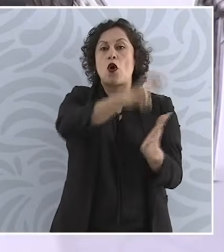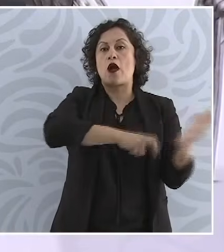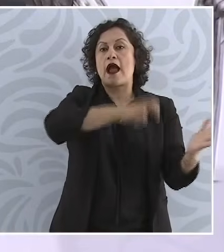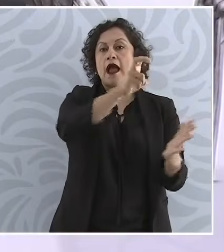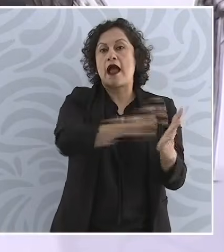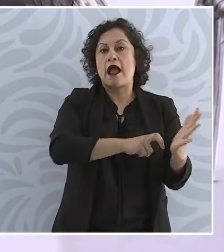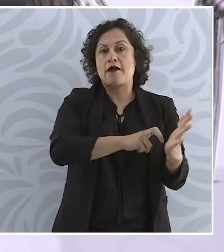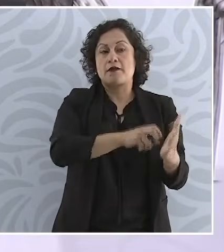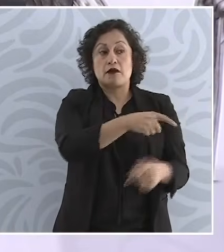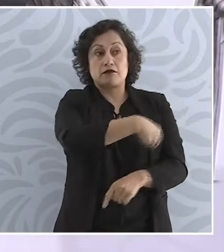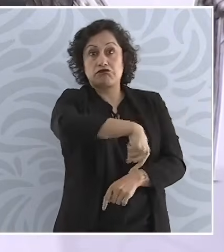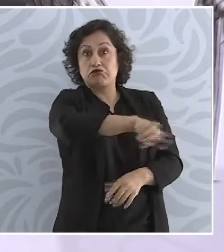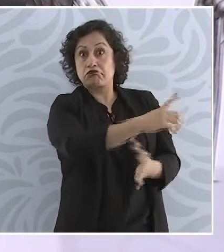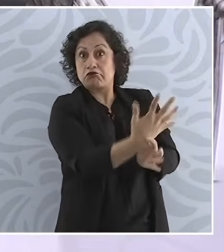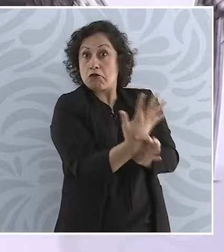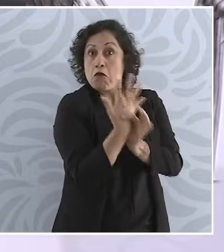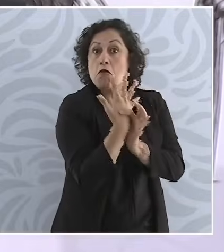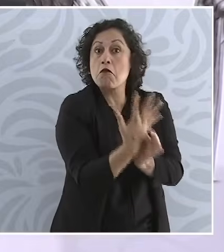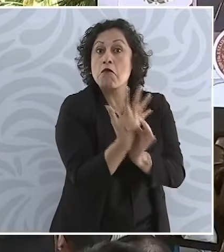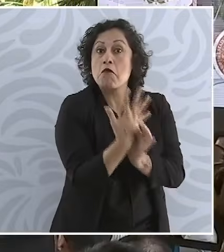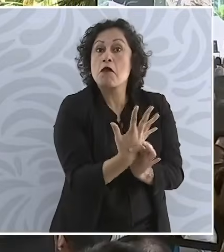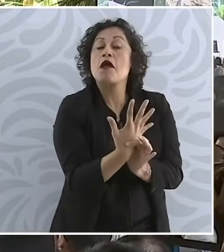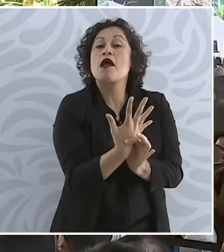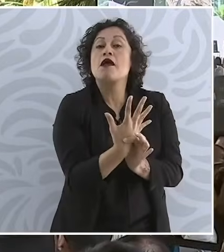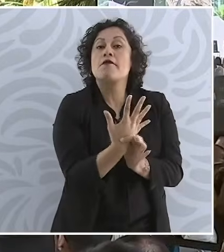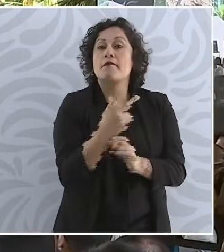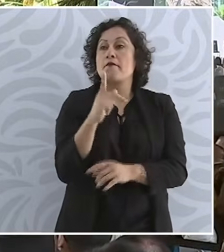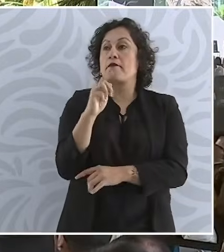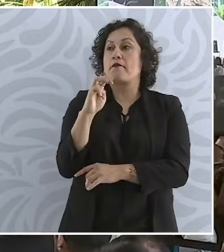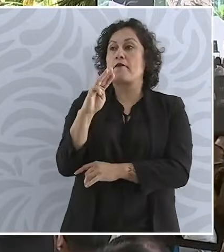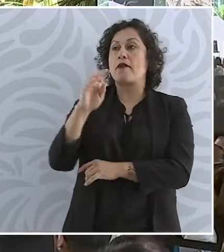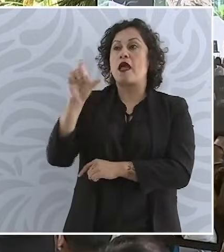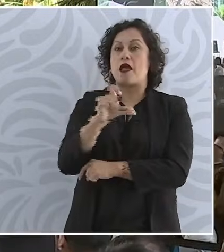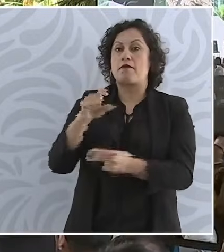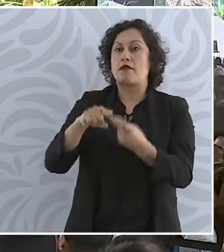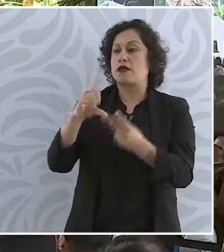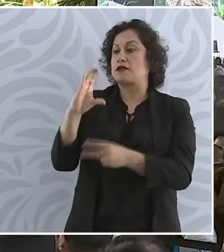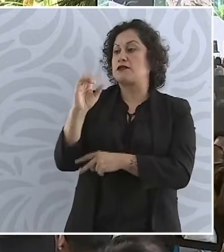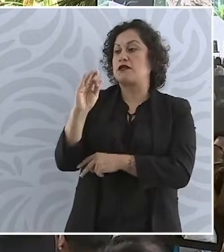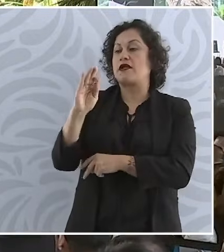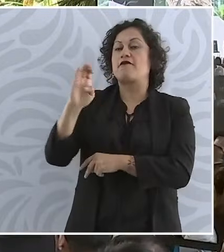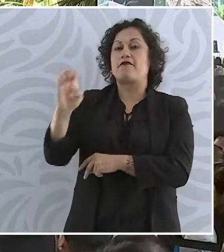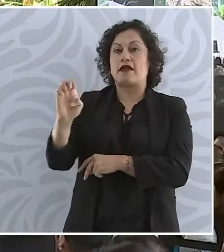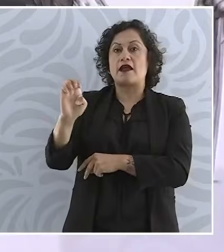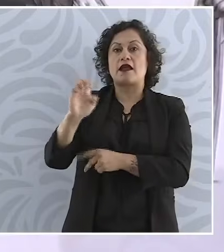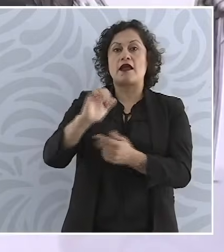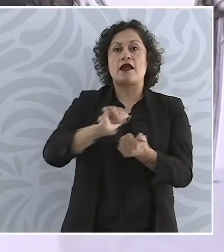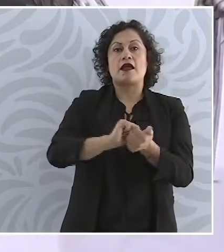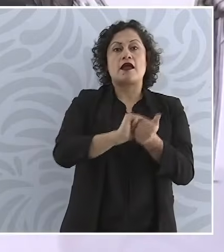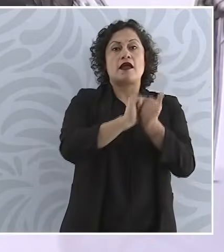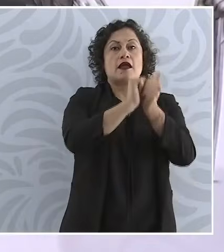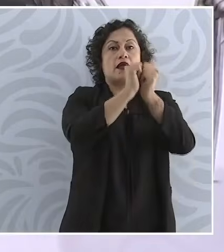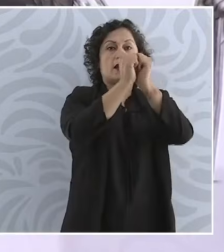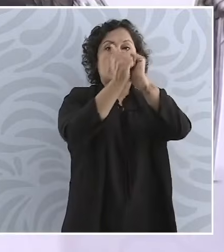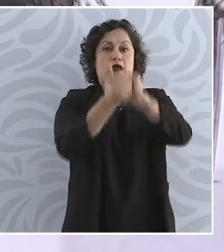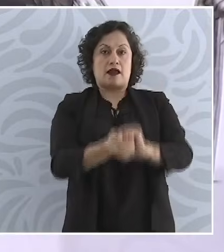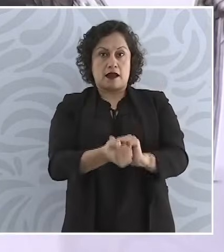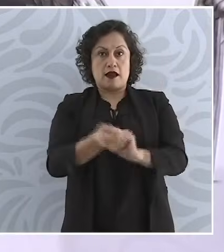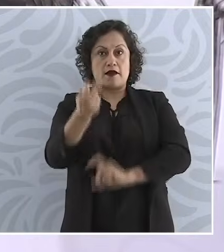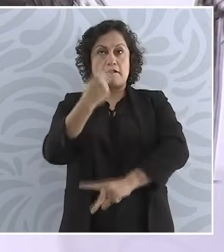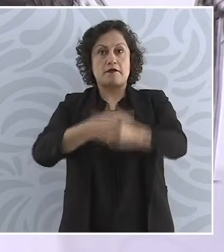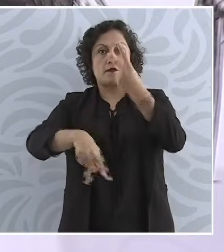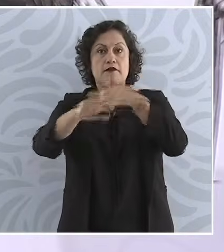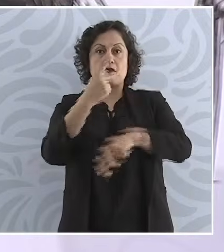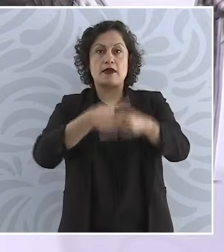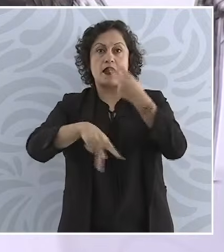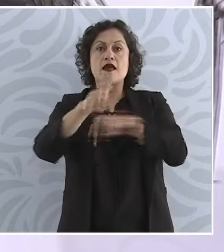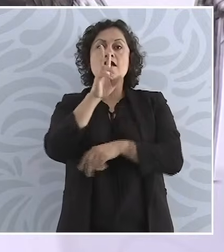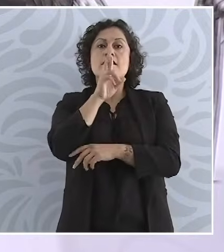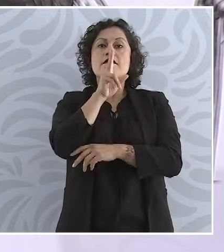dijeron que Pemex y CFE iban a ser empresas productivas del estado como si esto les diera